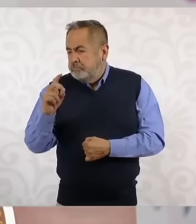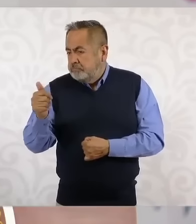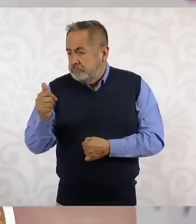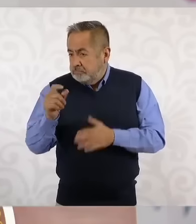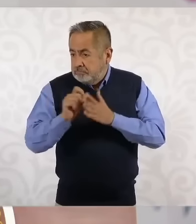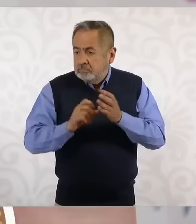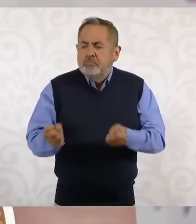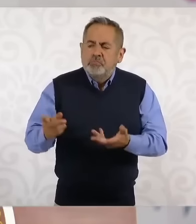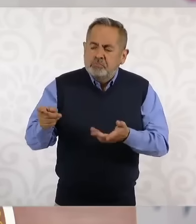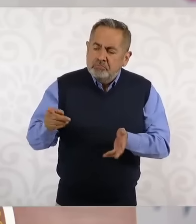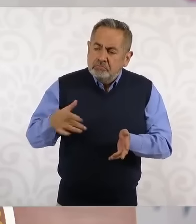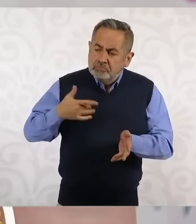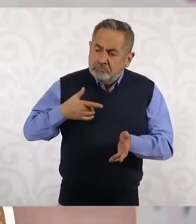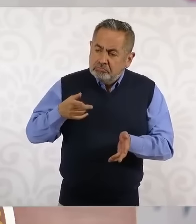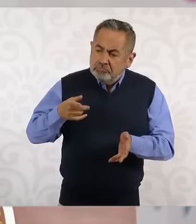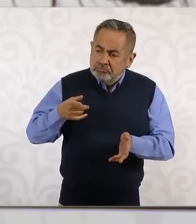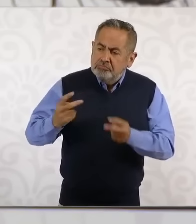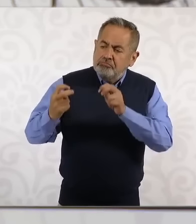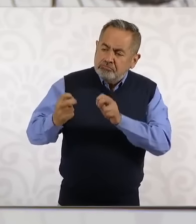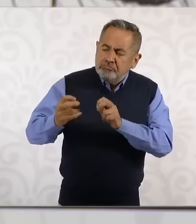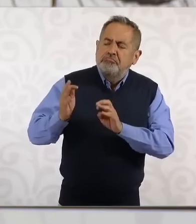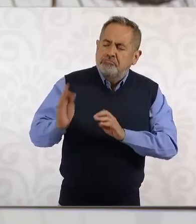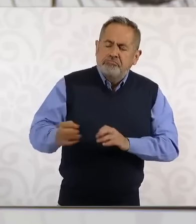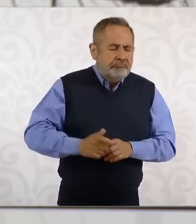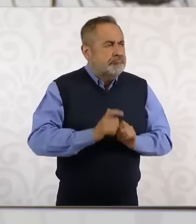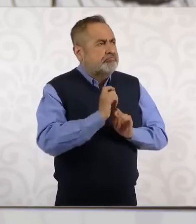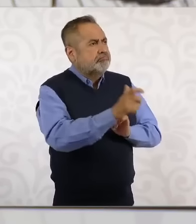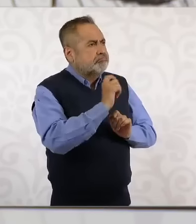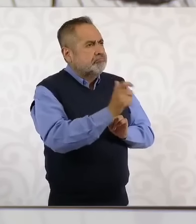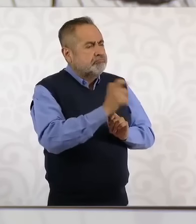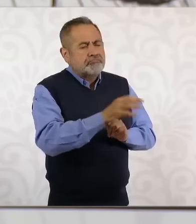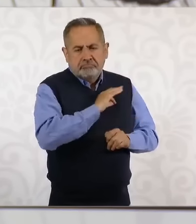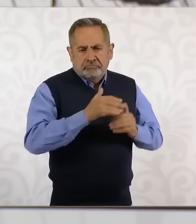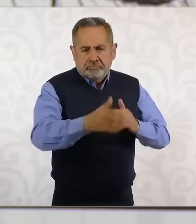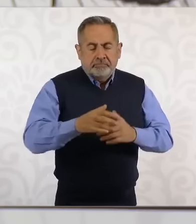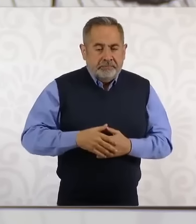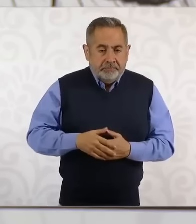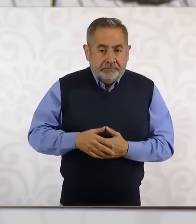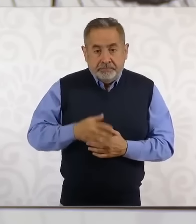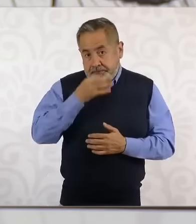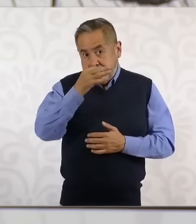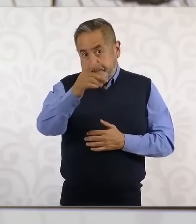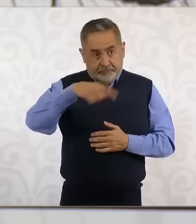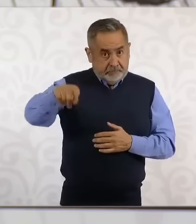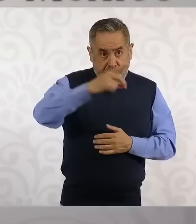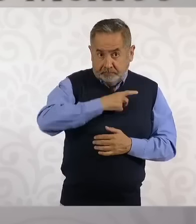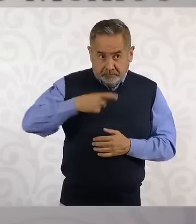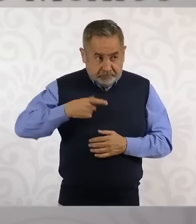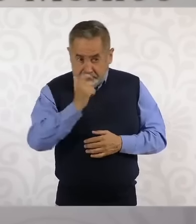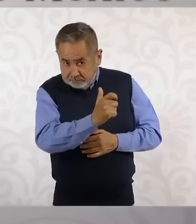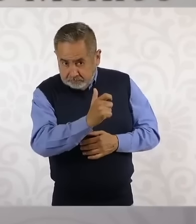acérquense a las oficinas de, ya las vamos a poner de la financiera e para que ahí mismo